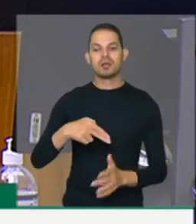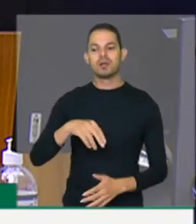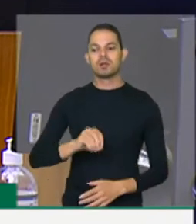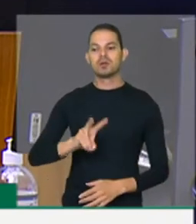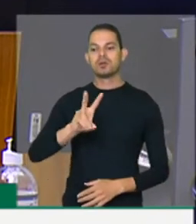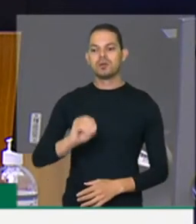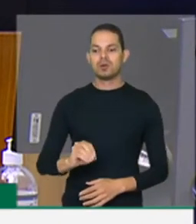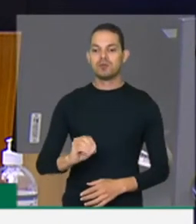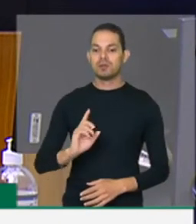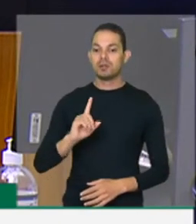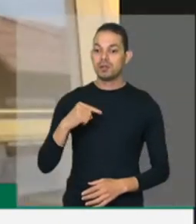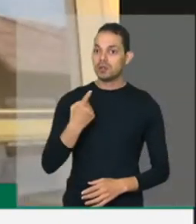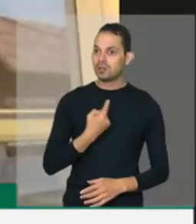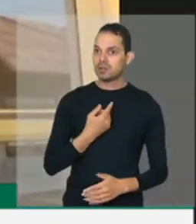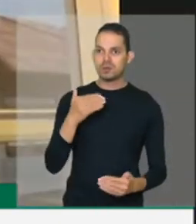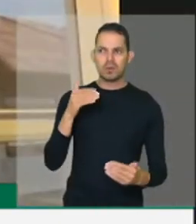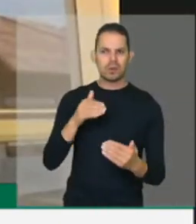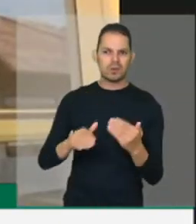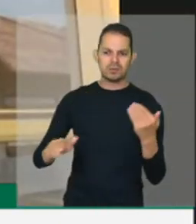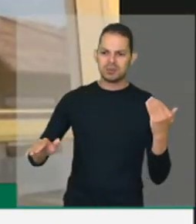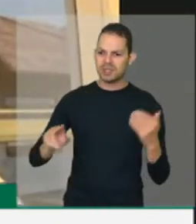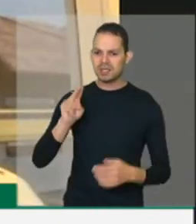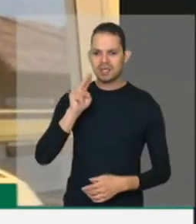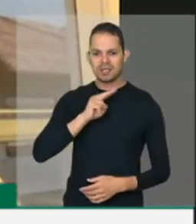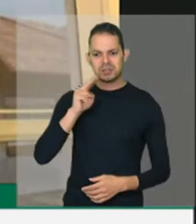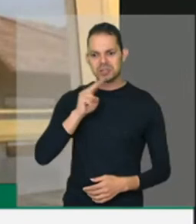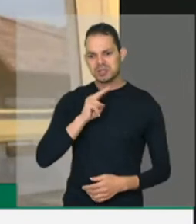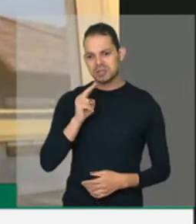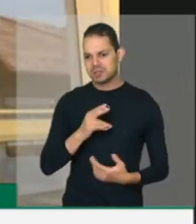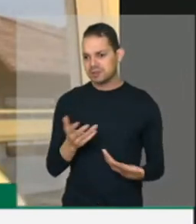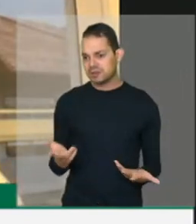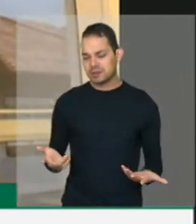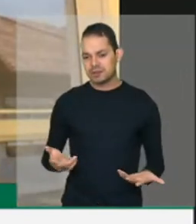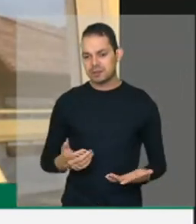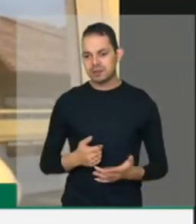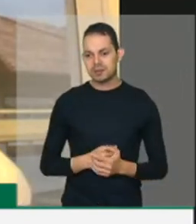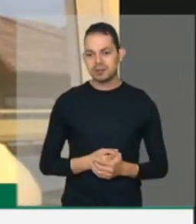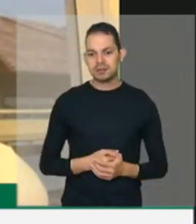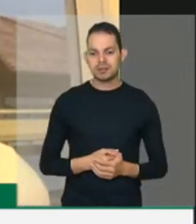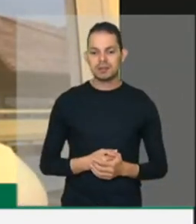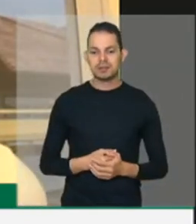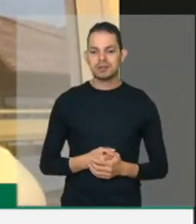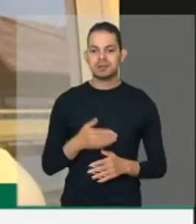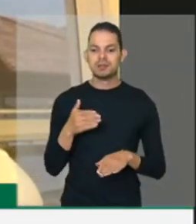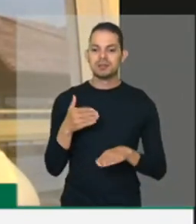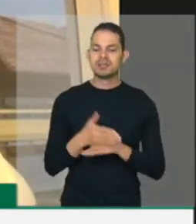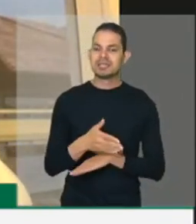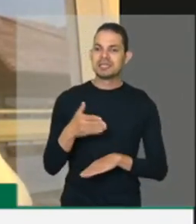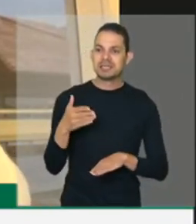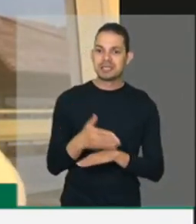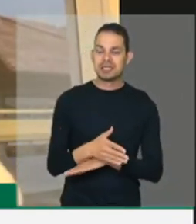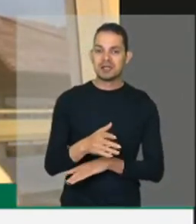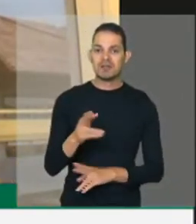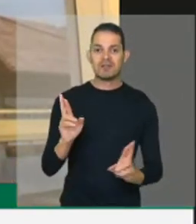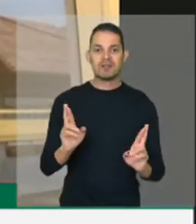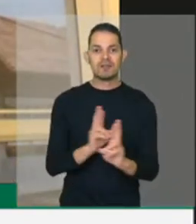[DEPUTADO]: SENHOR PRESIDENTE, O NOVO É CONTRÁRIO A ESSA... AUDIÊNCIA LAMENTÁVEL A INTERFERÊNCIA NAS RELAÇÕES CONTRATUAIS PRIVADAS QUE O